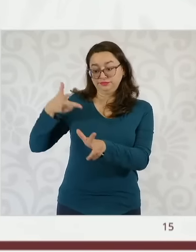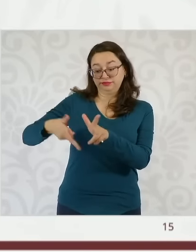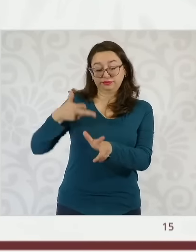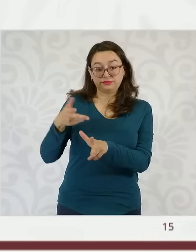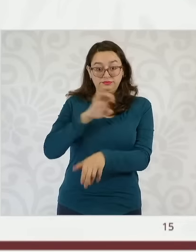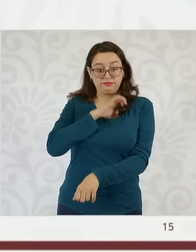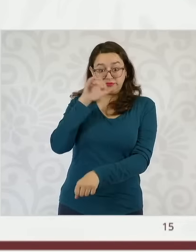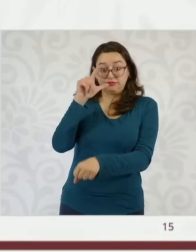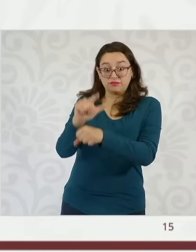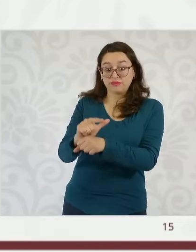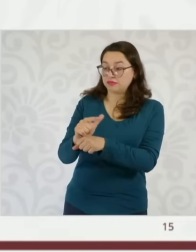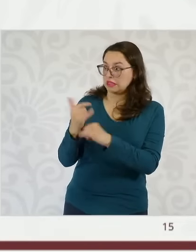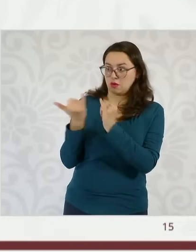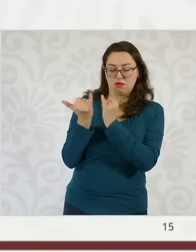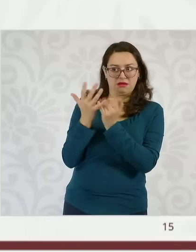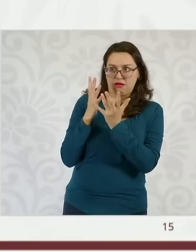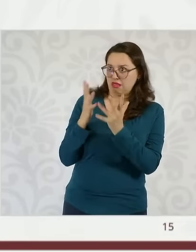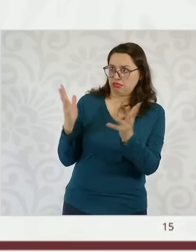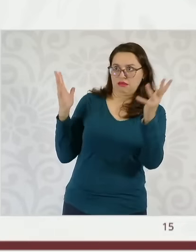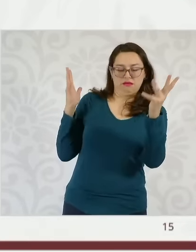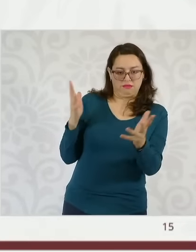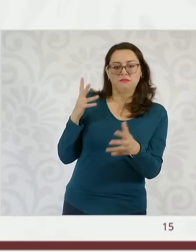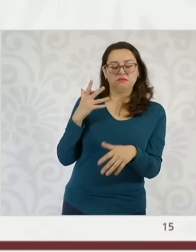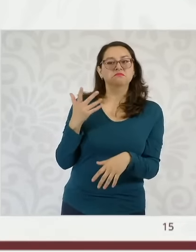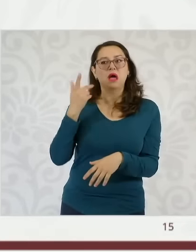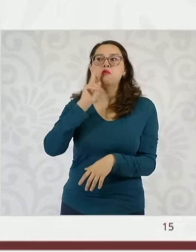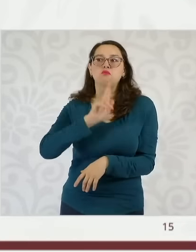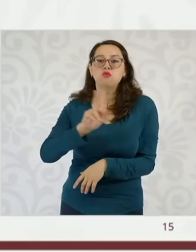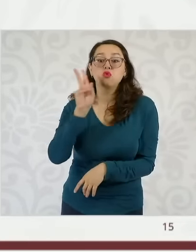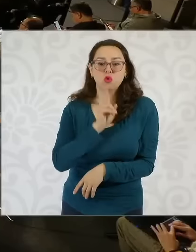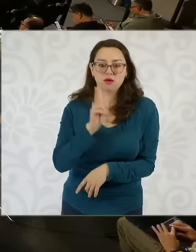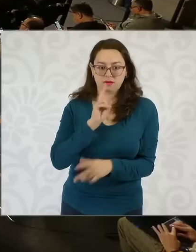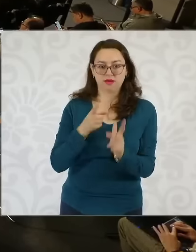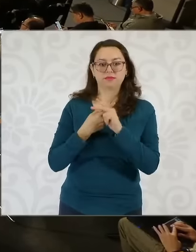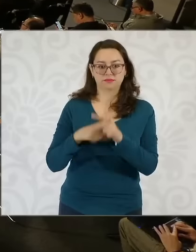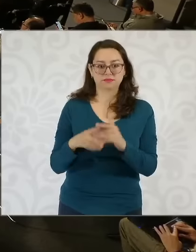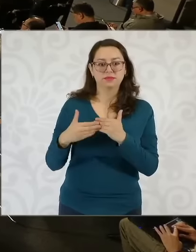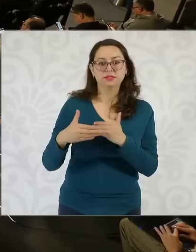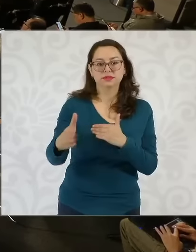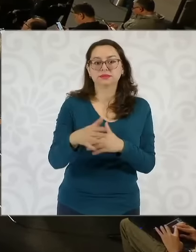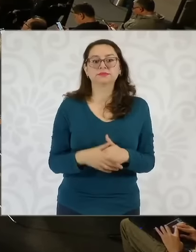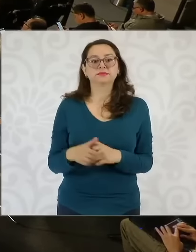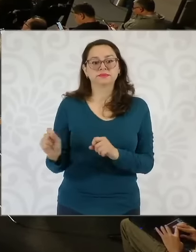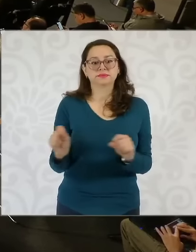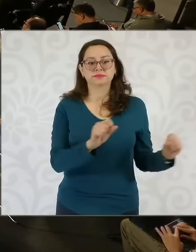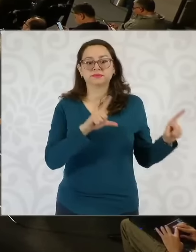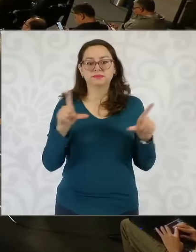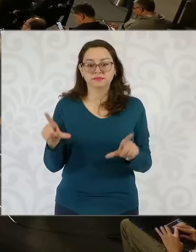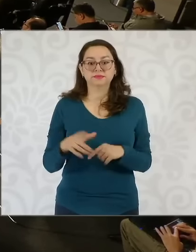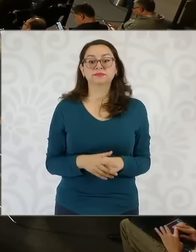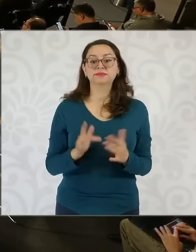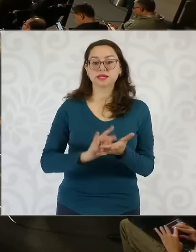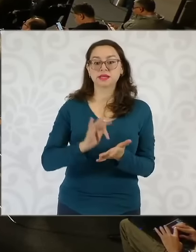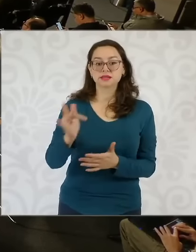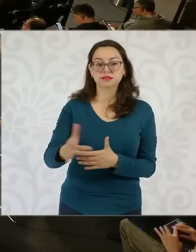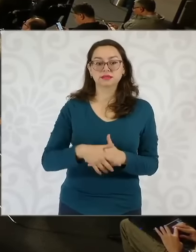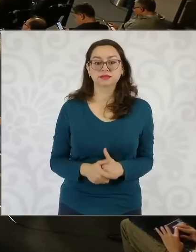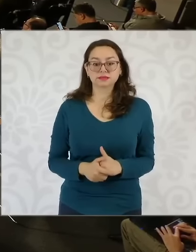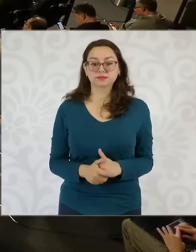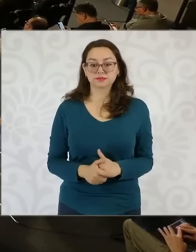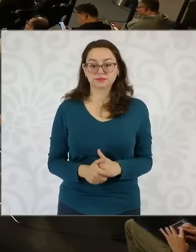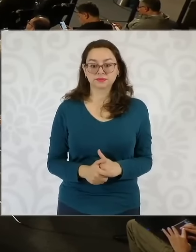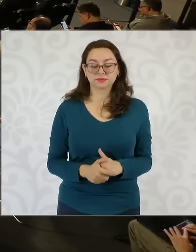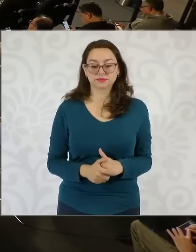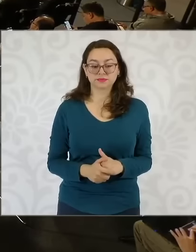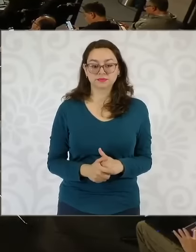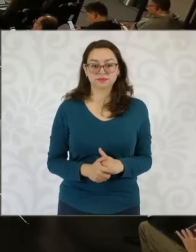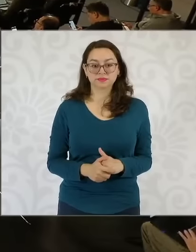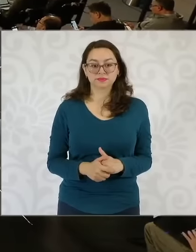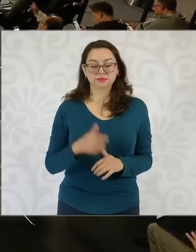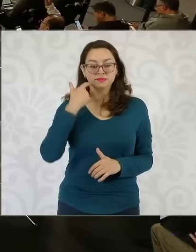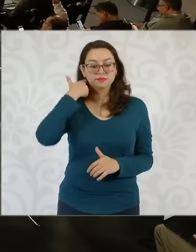ferrocarril del Ismo de Tehuantepec la siguiente por favor muchas gracias